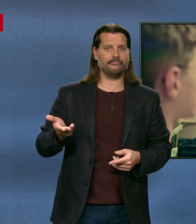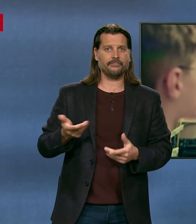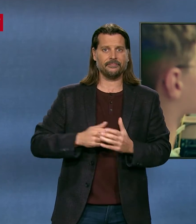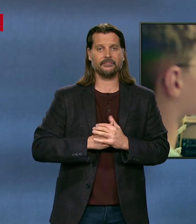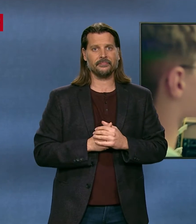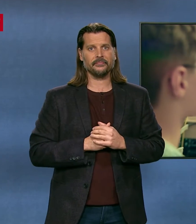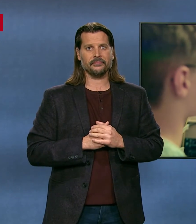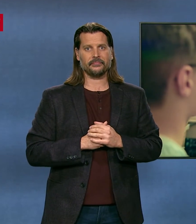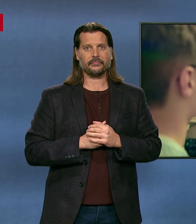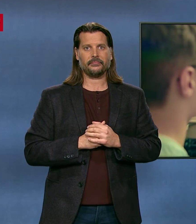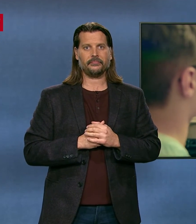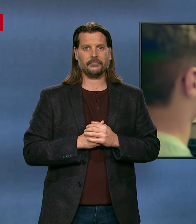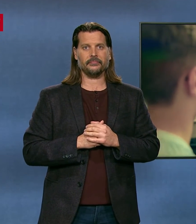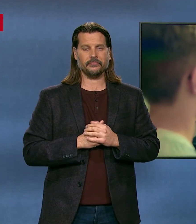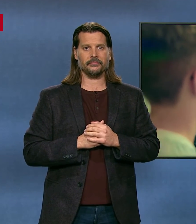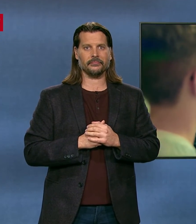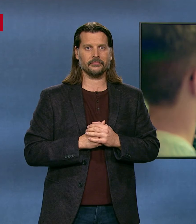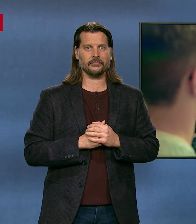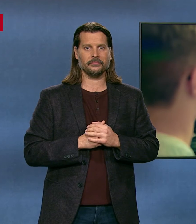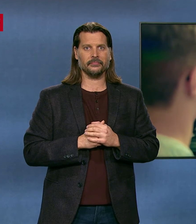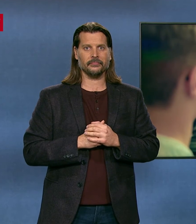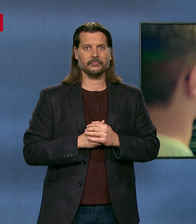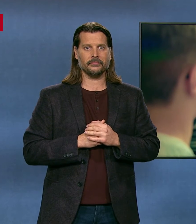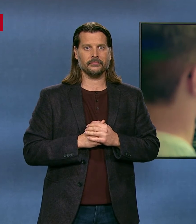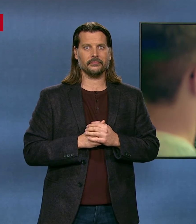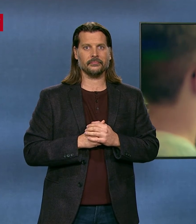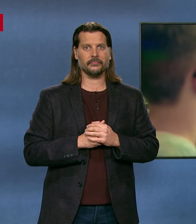Dann kann unter Umständen die ganze Nahrungskette zusammenfallen.